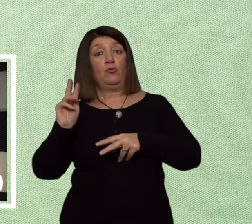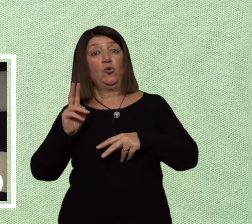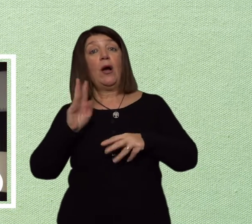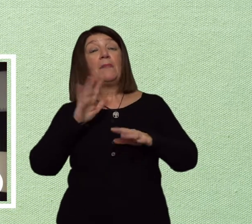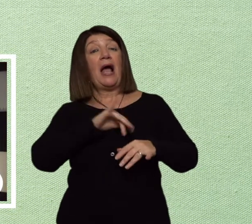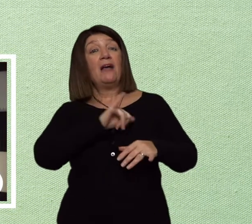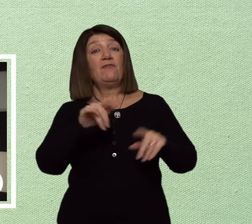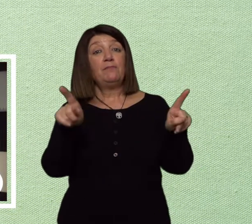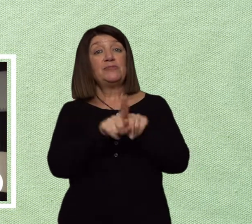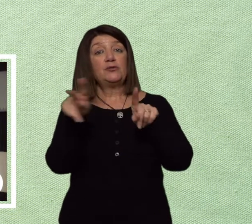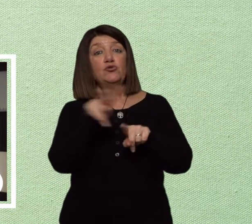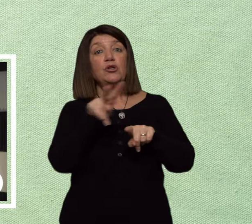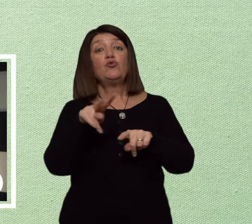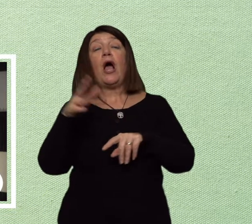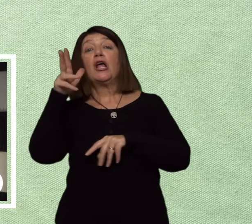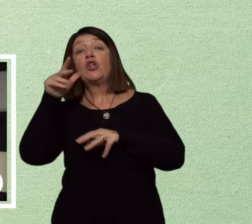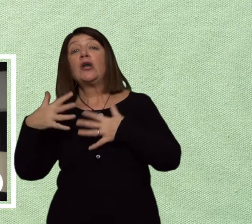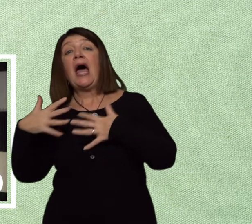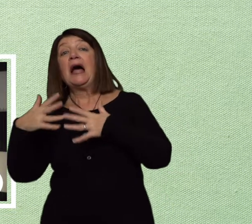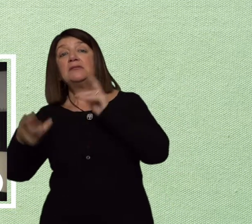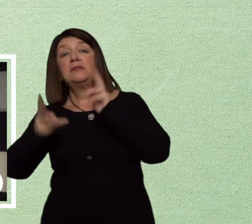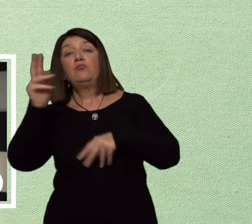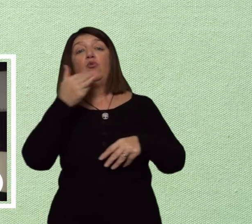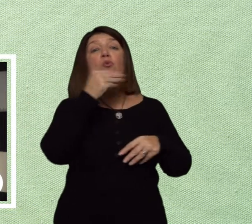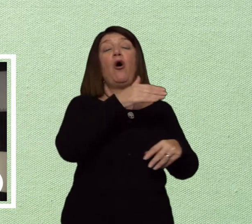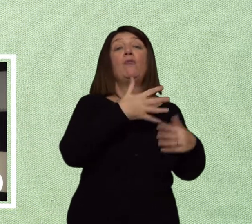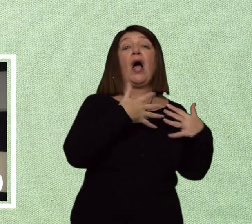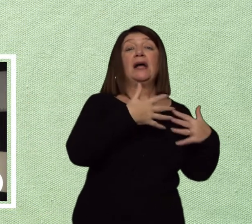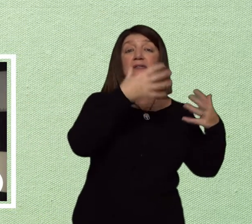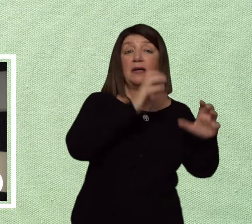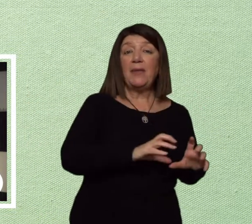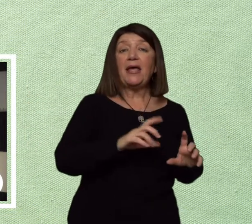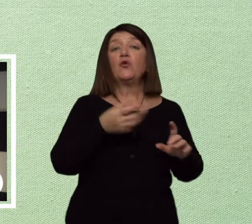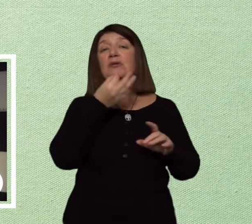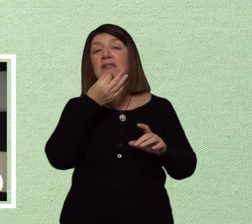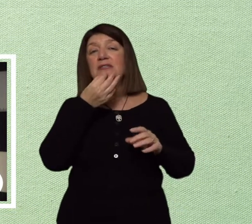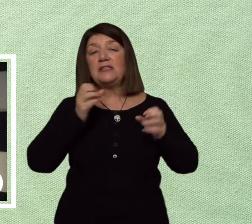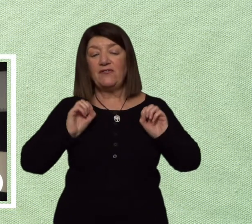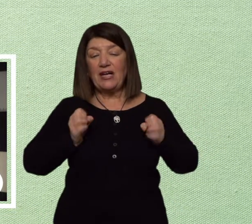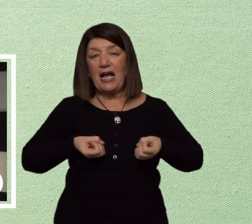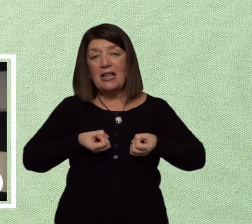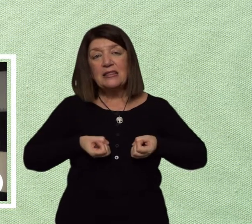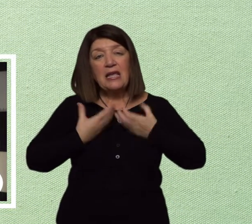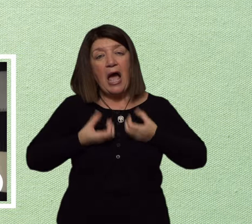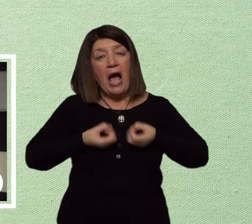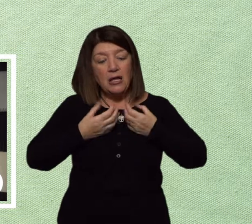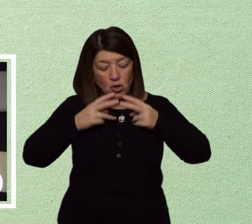di ansia per cui il la diagnosi può essere più tardiva, può essere misconosciuta, può